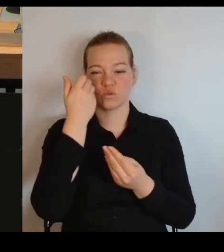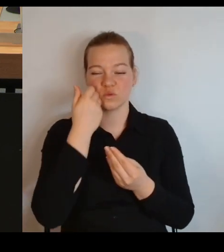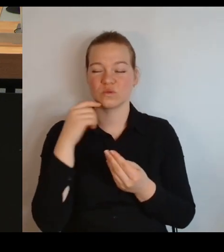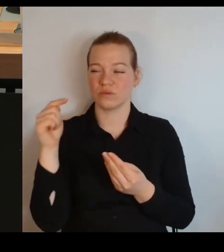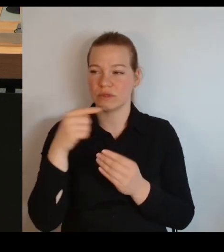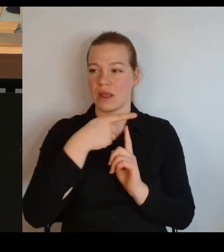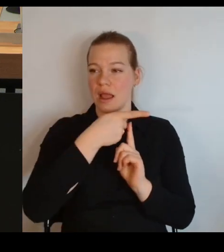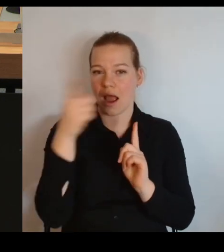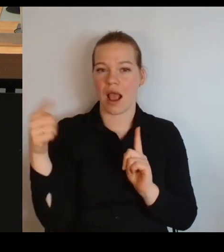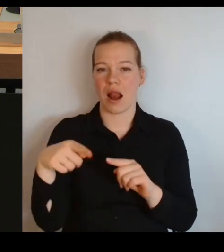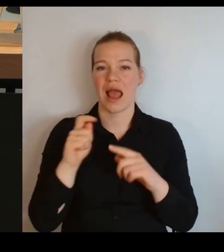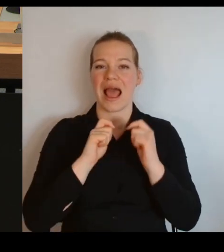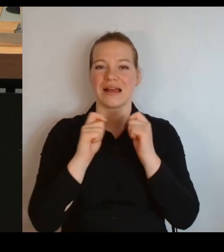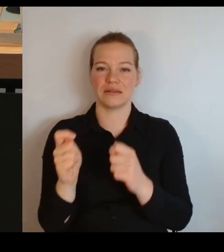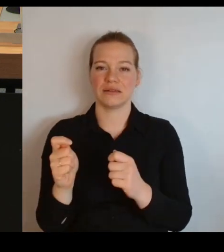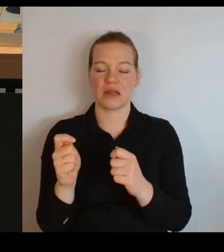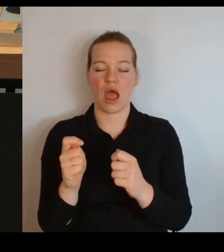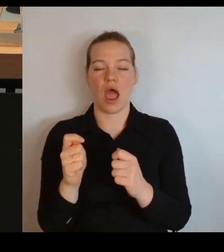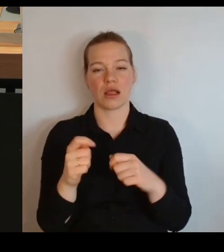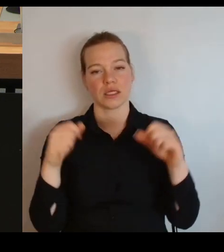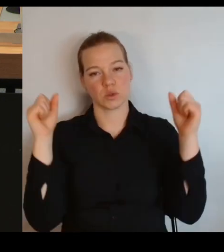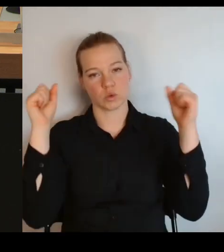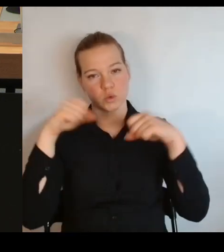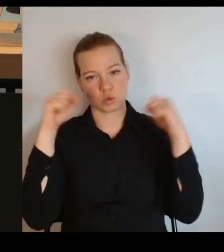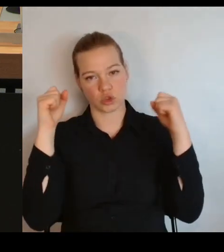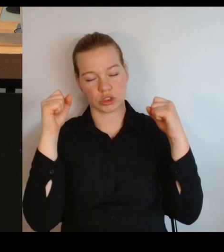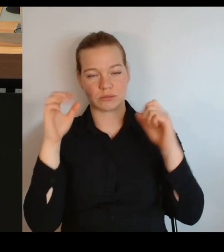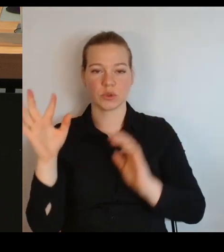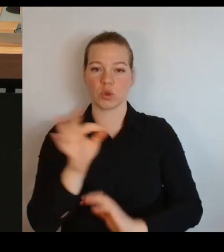Thema Wasser von existenzieller Bedeutung. Vielen Dank.